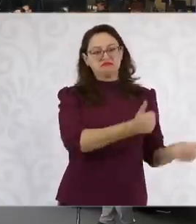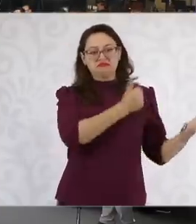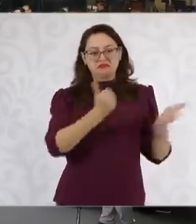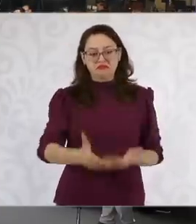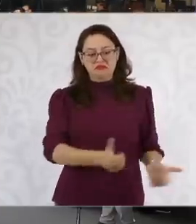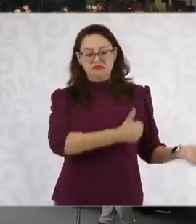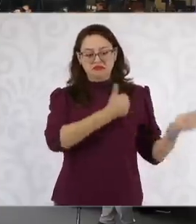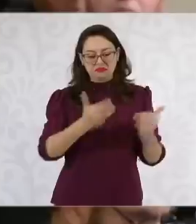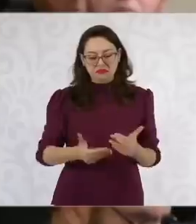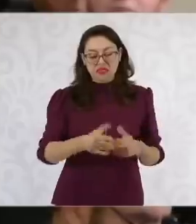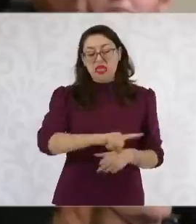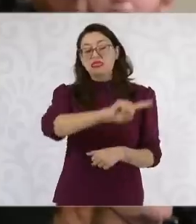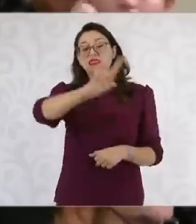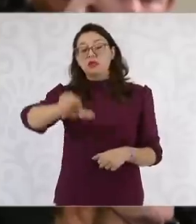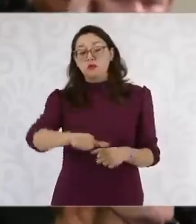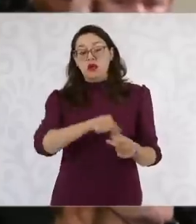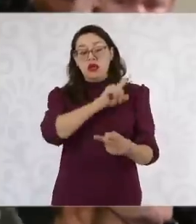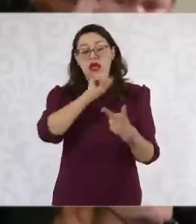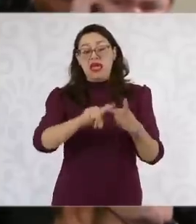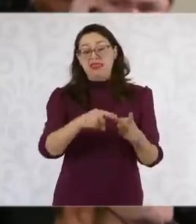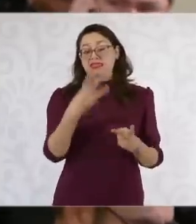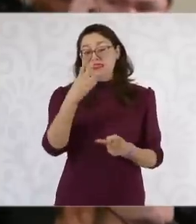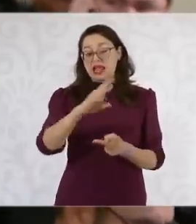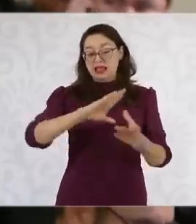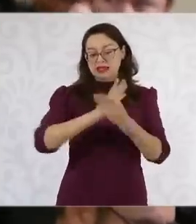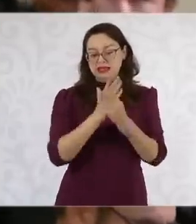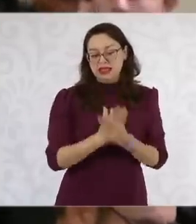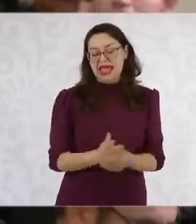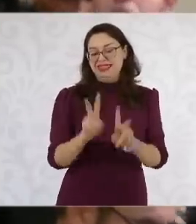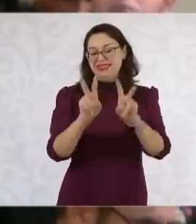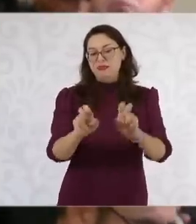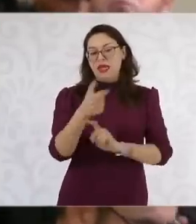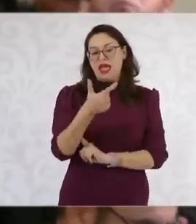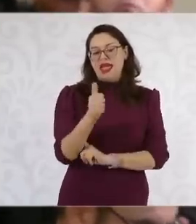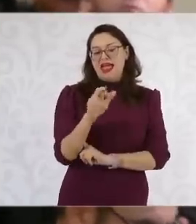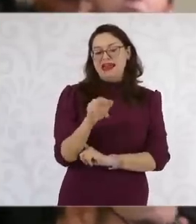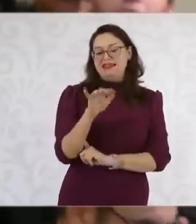caso García Luna y dos órdenes de aprehensión eh También se había comentado que el Gobierno